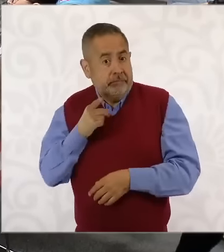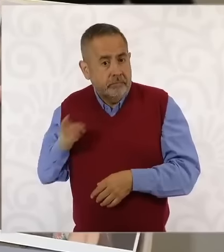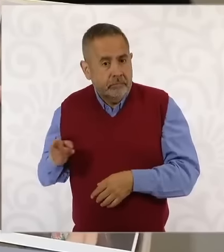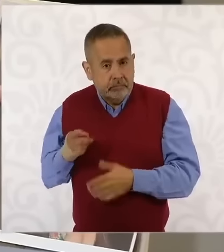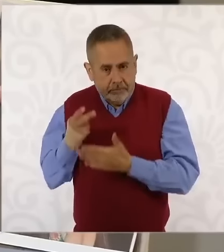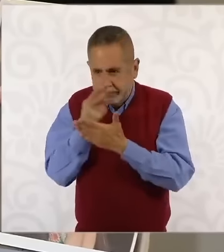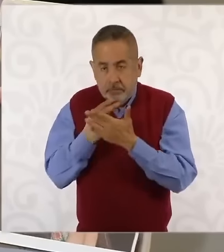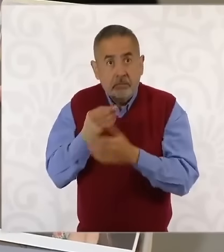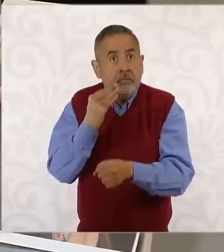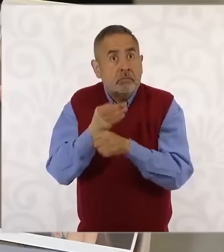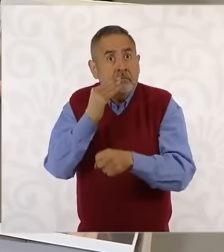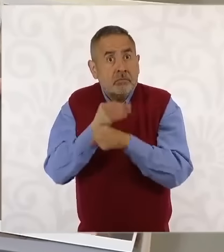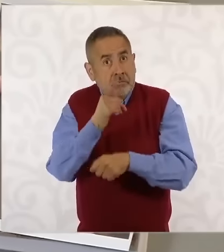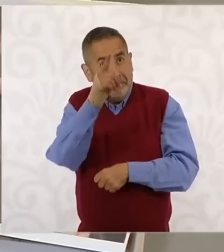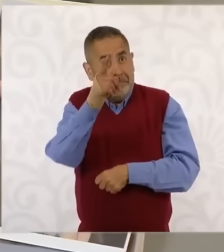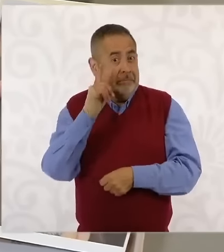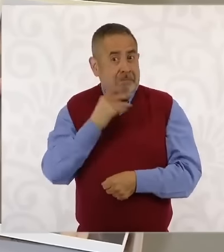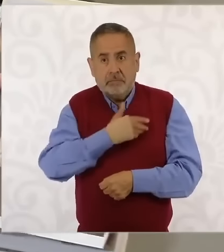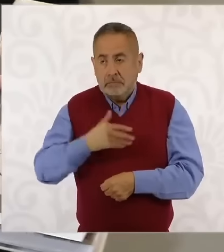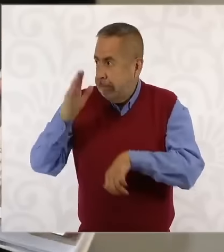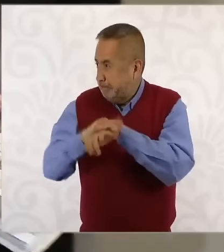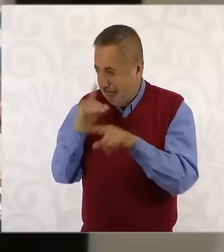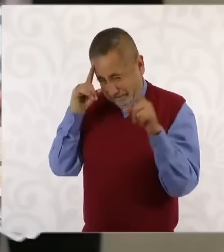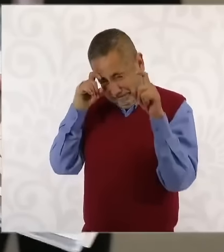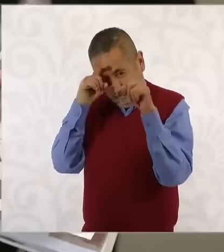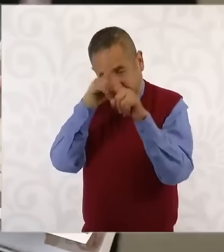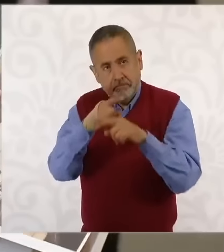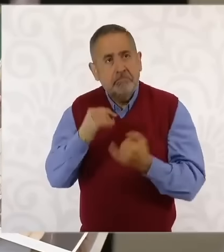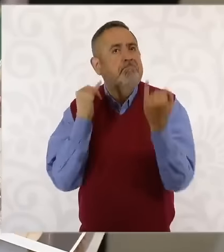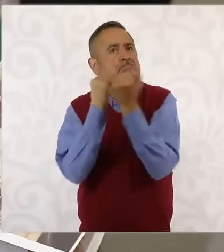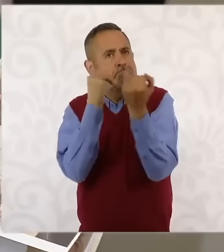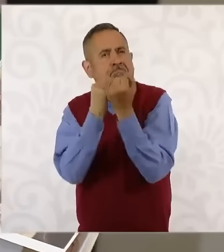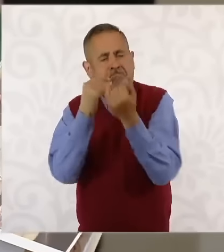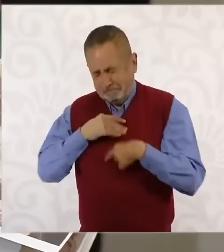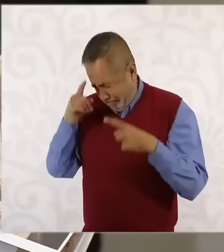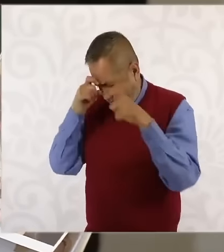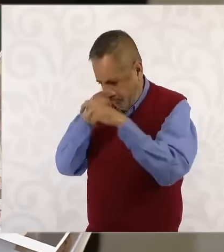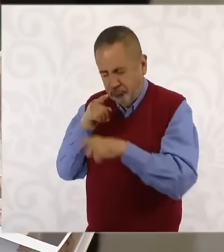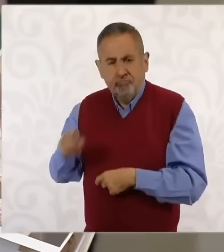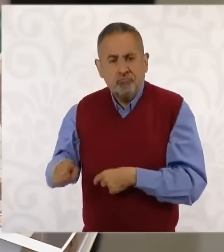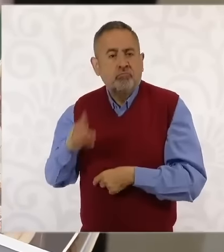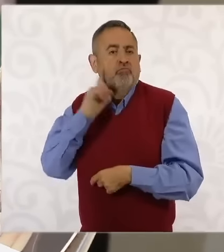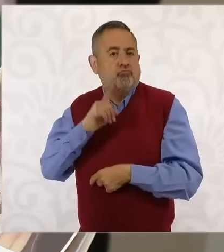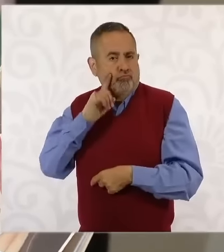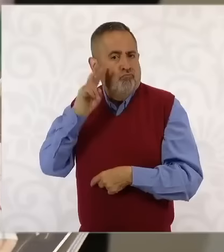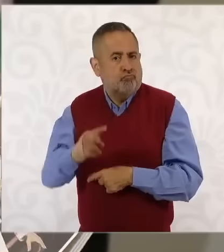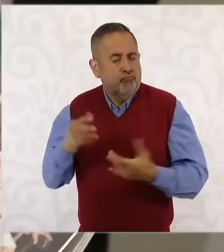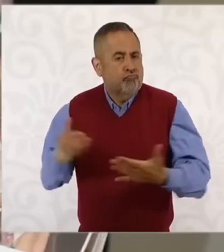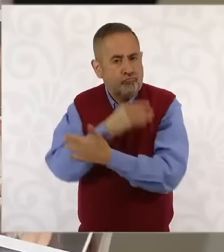momentos más difíciles y que eso lo había hecho es una joven regia, región montana y bueno,